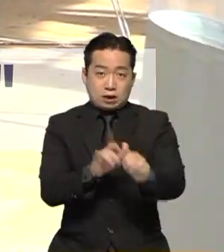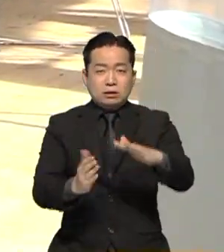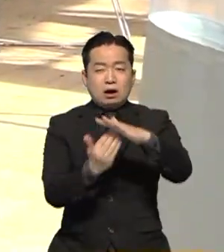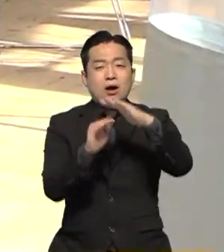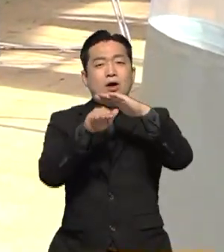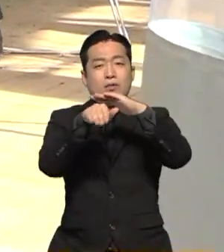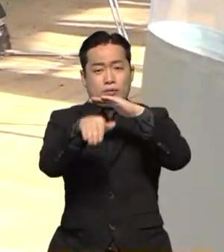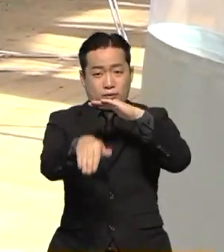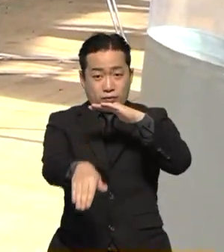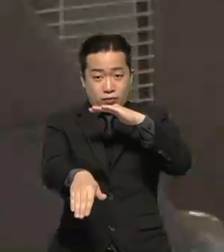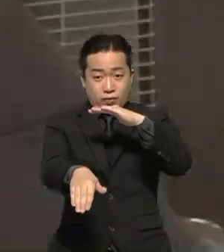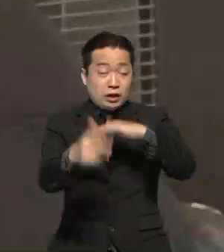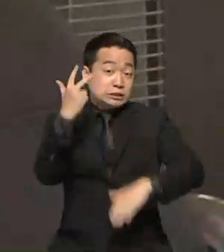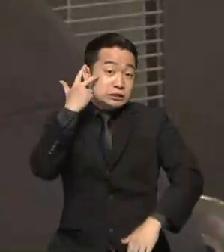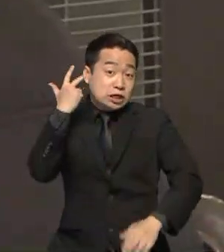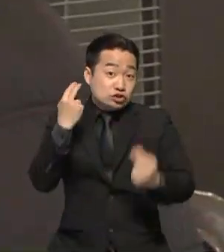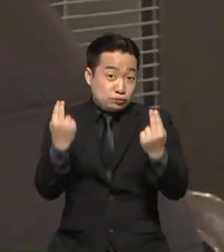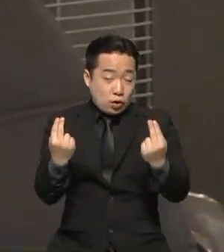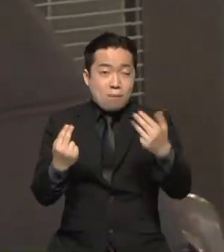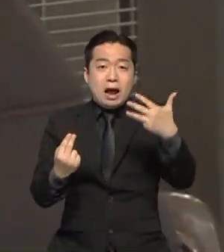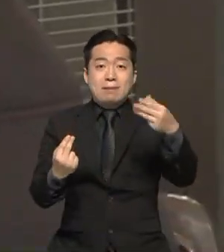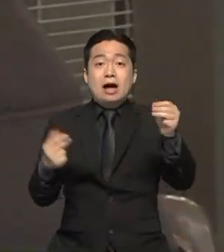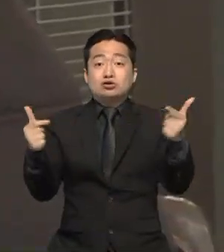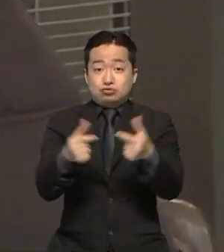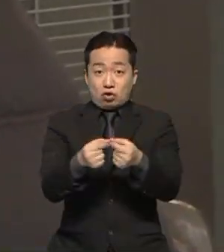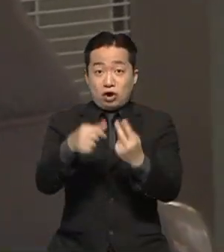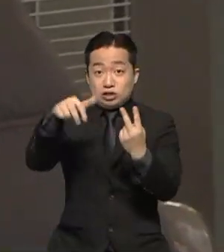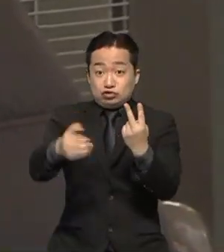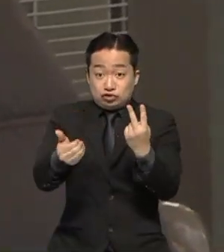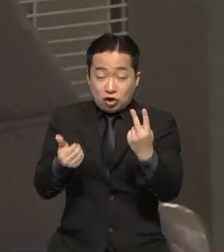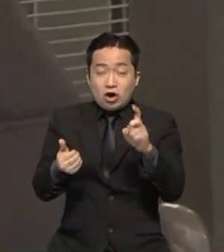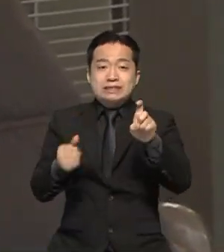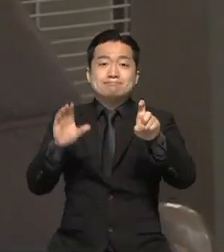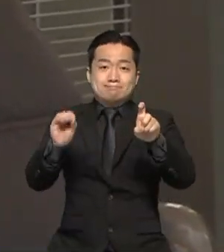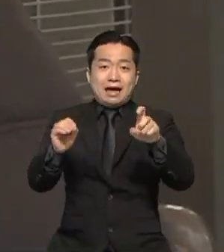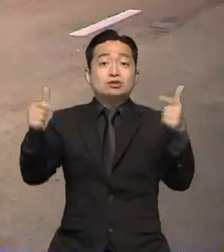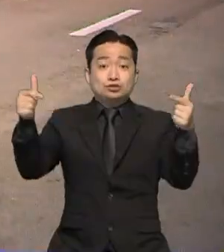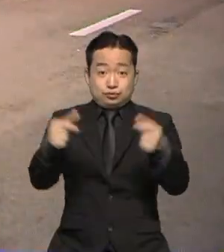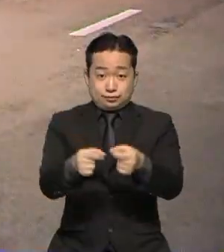지난 주보다는 8만 명, 2주 전보다는 10만 명 줄었습니다.